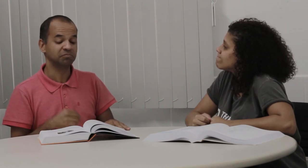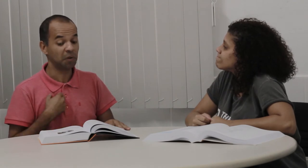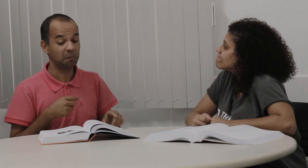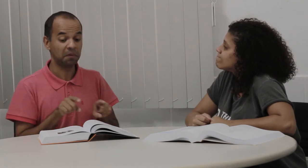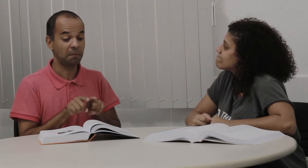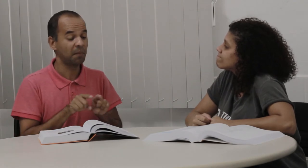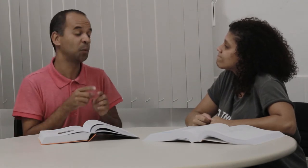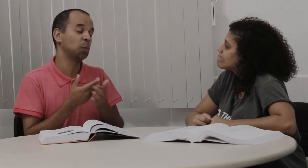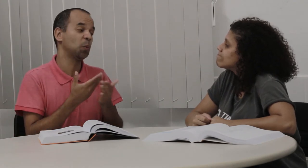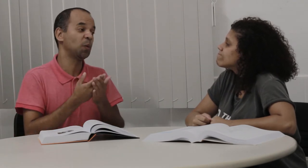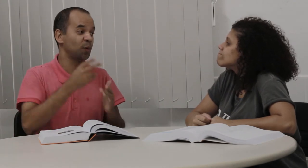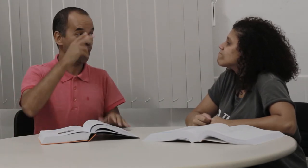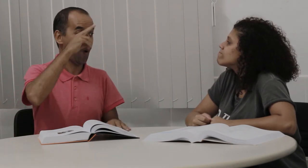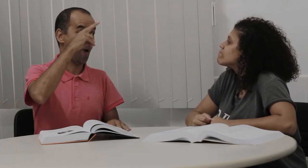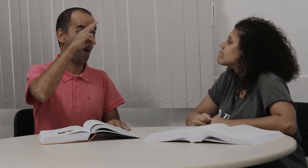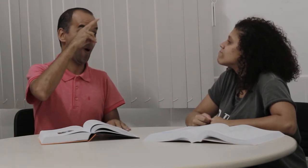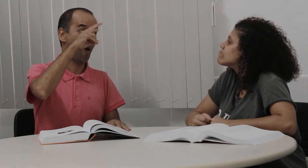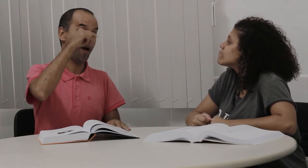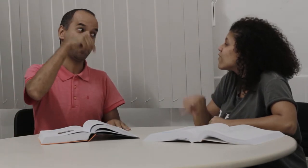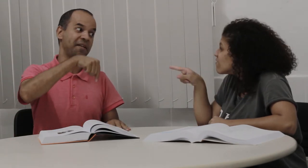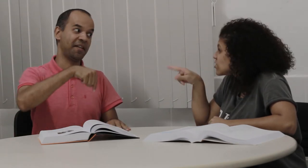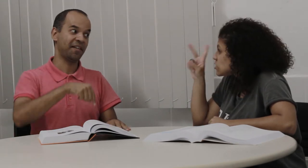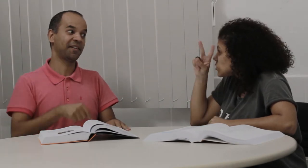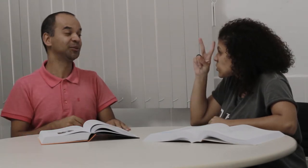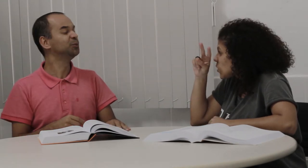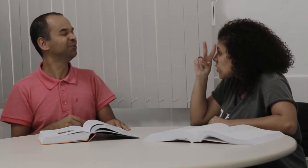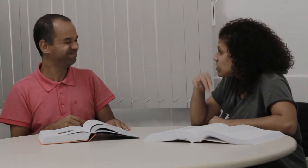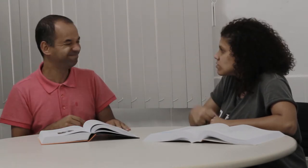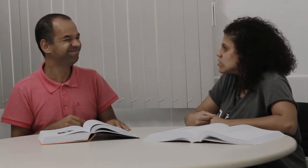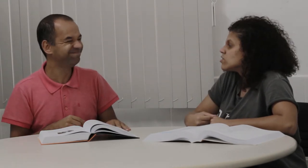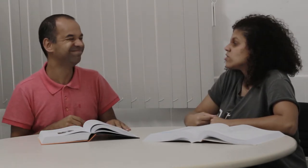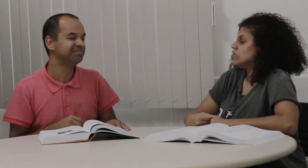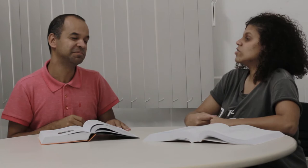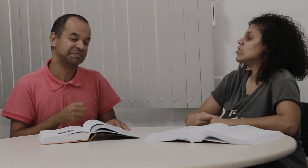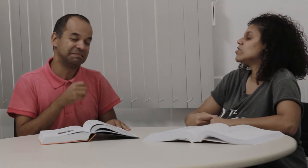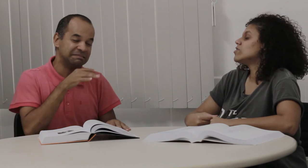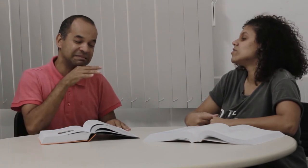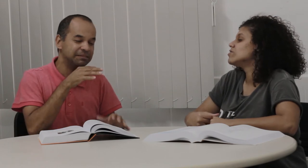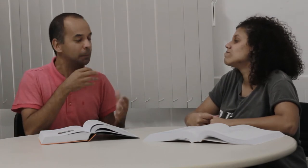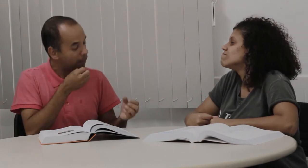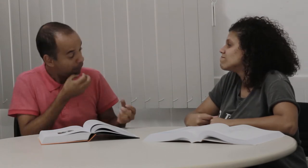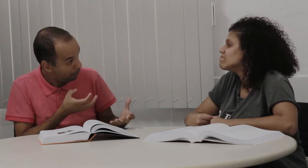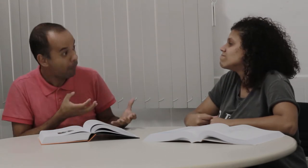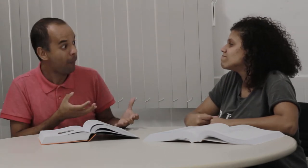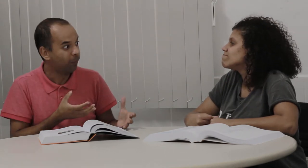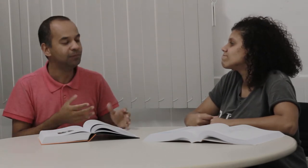Eu também estou estudando mas é a disciplina de história! História? É um pouco chato... Mas é bom!